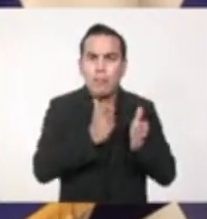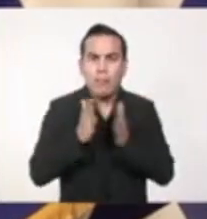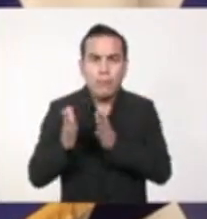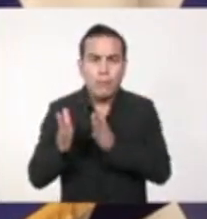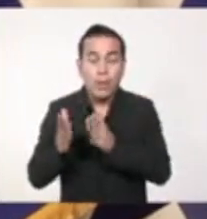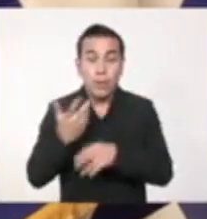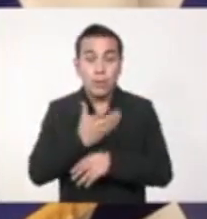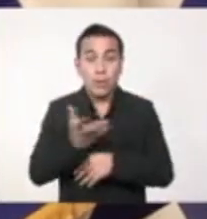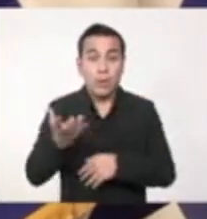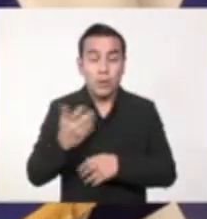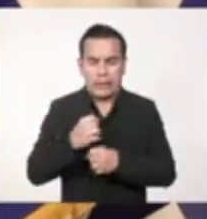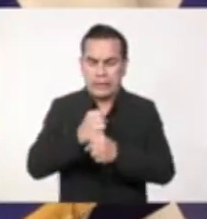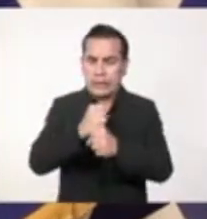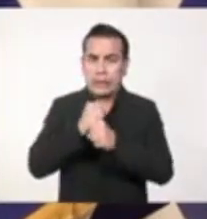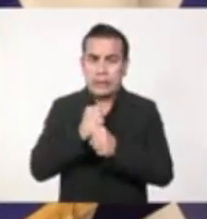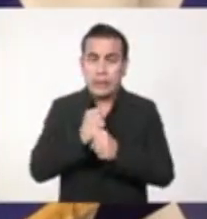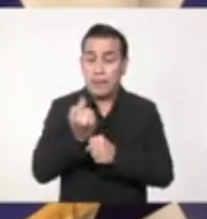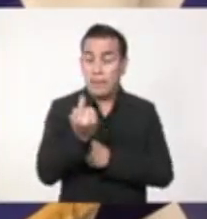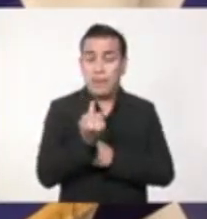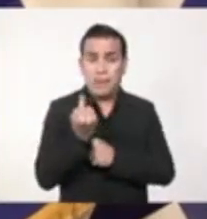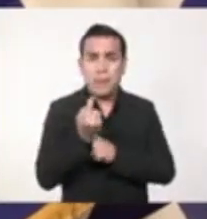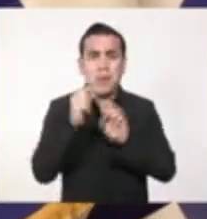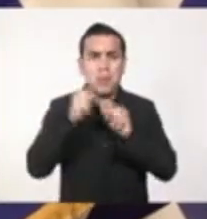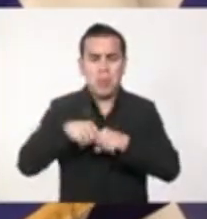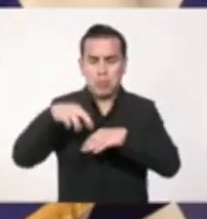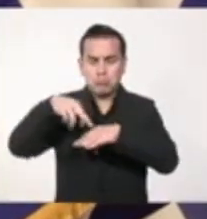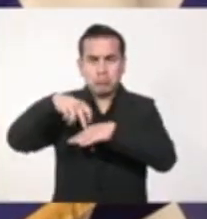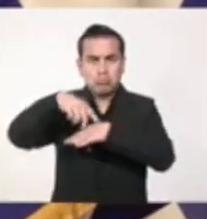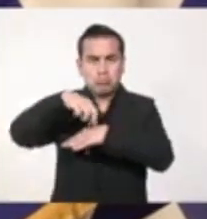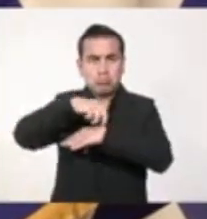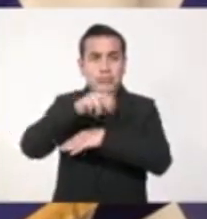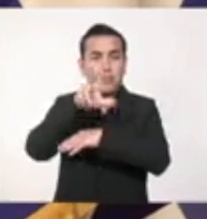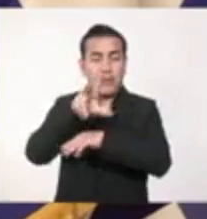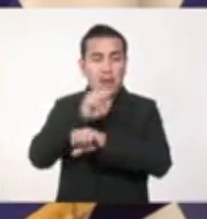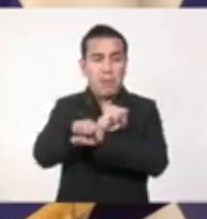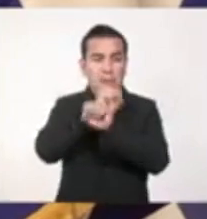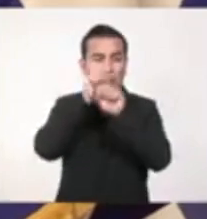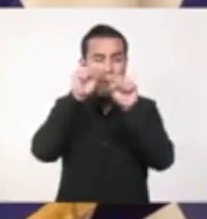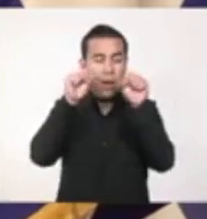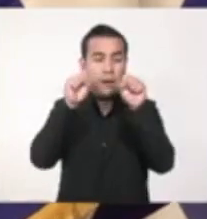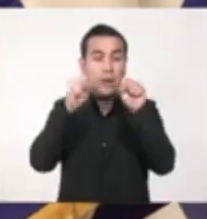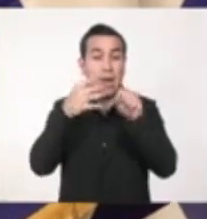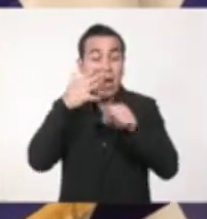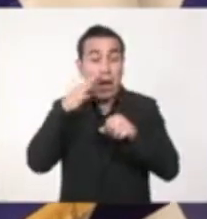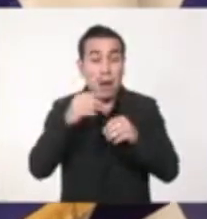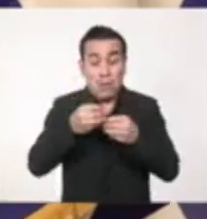cosa seguro, ahí la gente camina a las tres de la mañana en la calle y yo creo que se le cae la billetera y sale